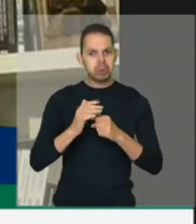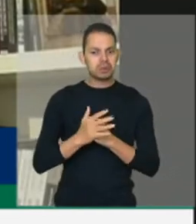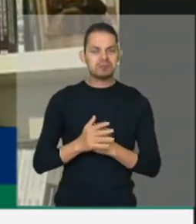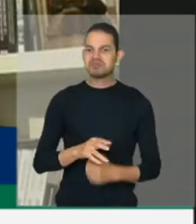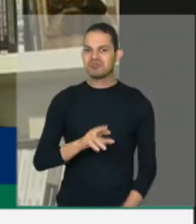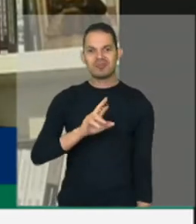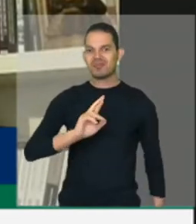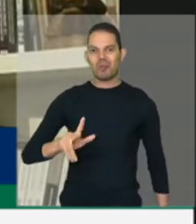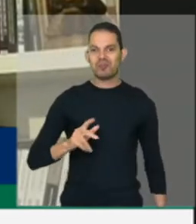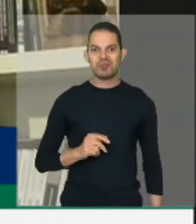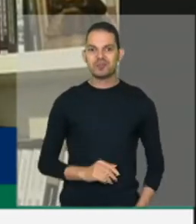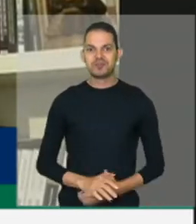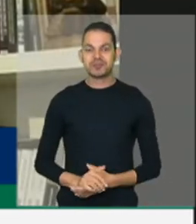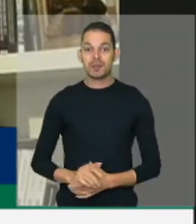O... O PRESIDENTE DA REPÚBLICA FAZ MAIS UMA